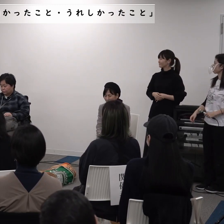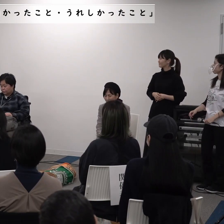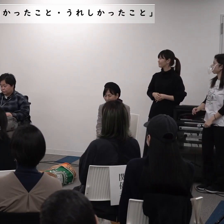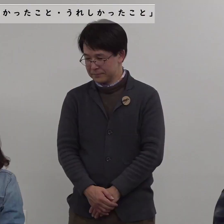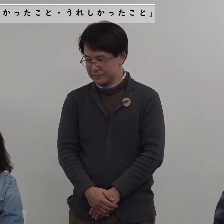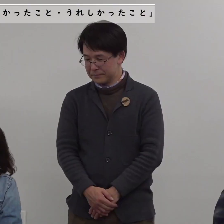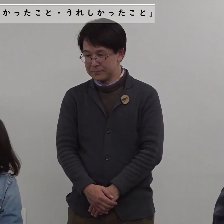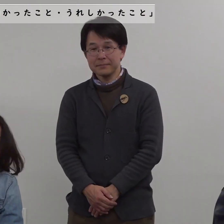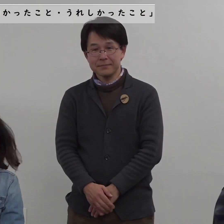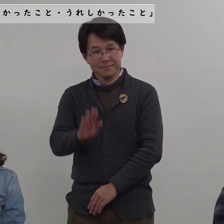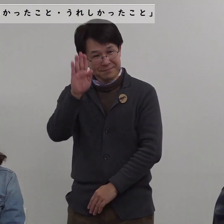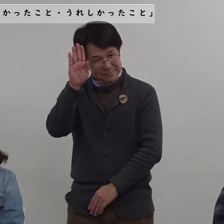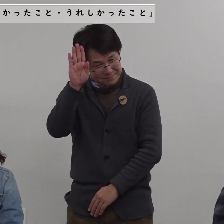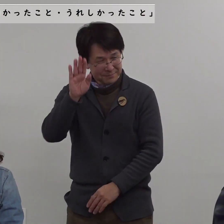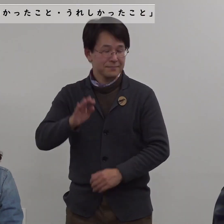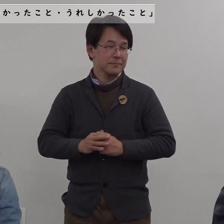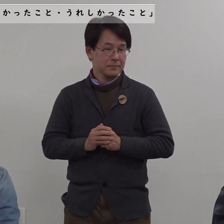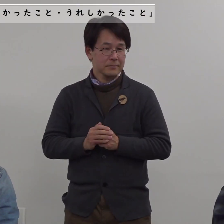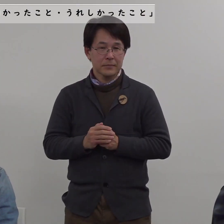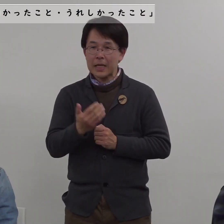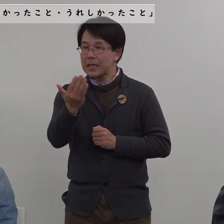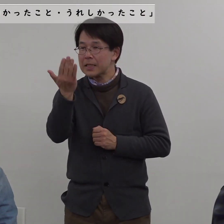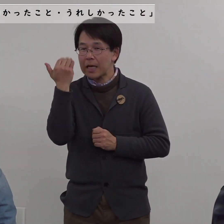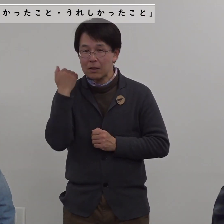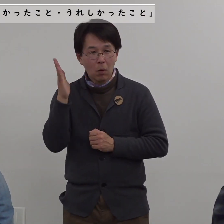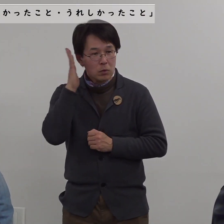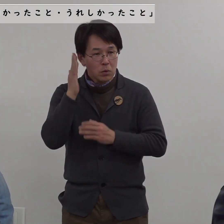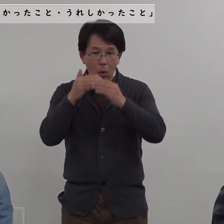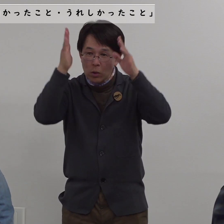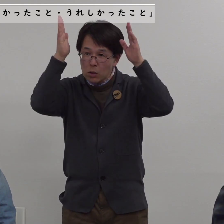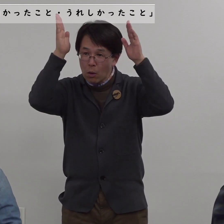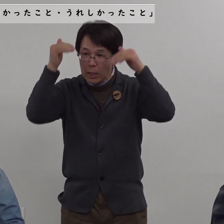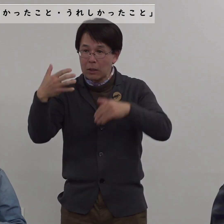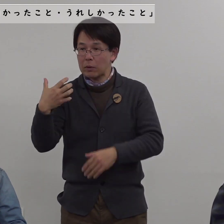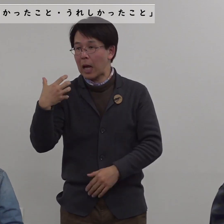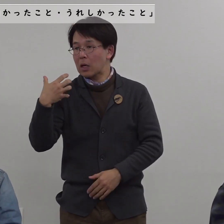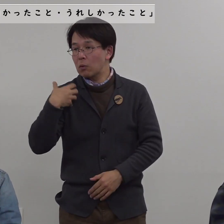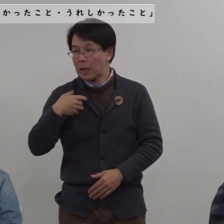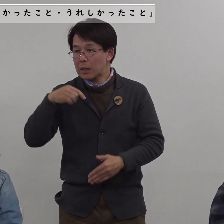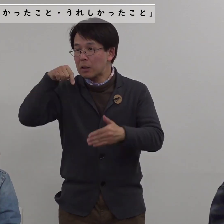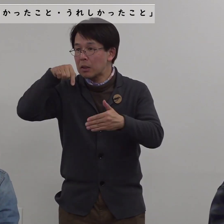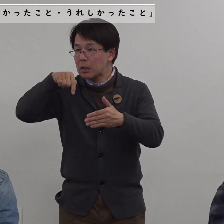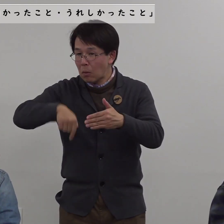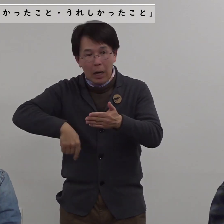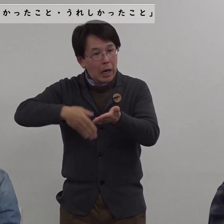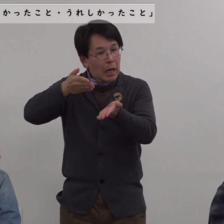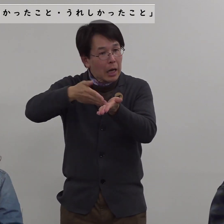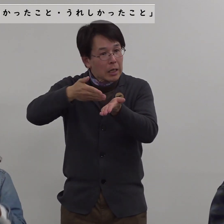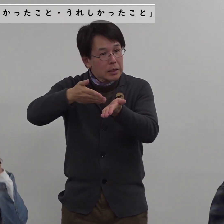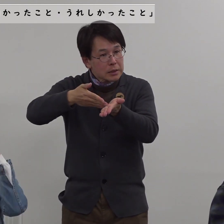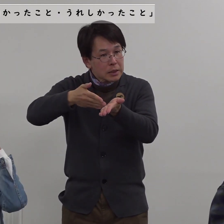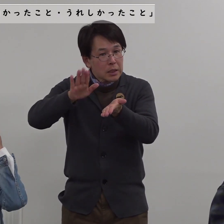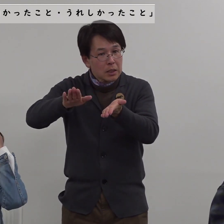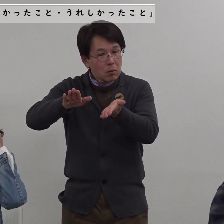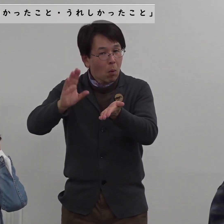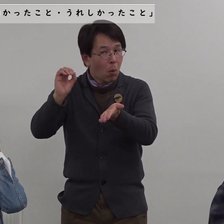松本）先ほど聴導犬の役割のお話をさせていただいたときに音を教えてくれる